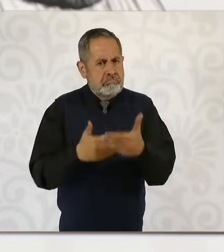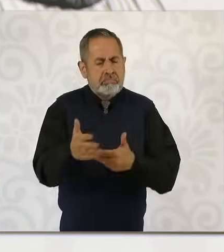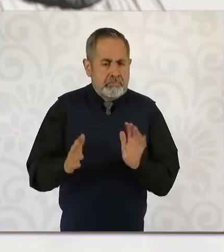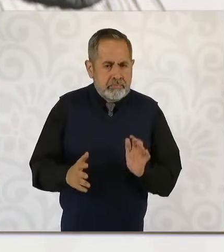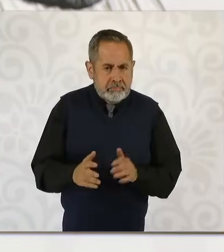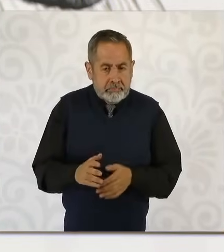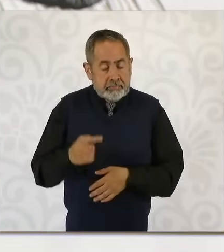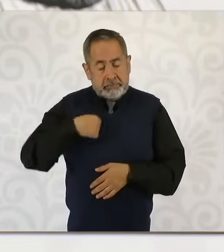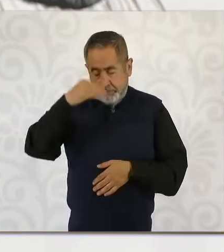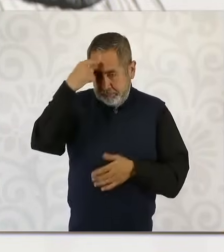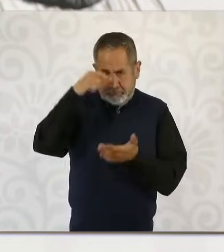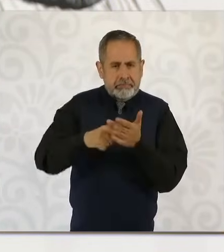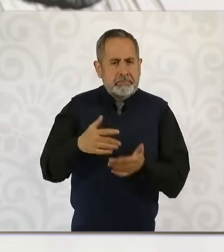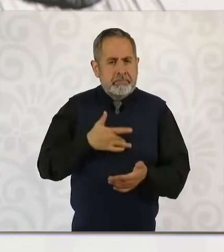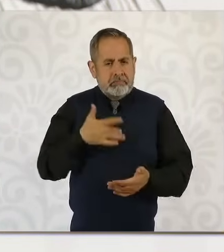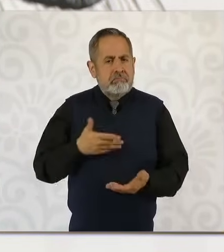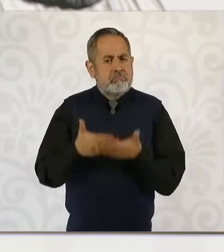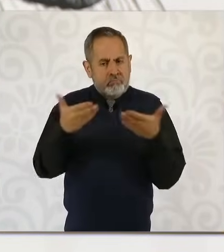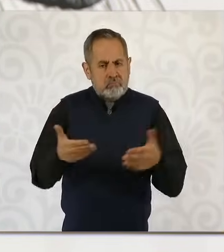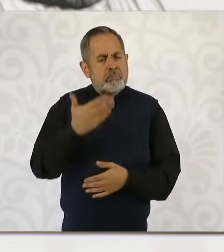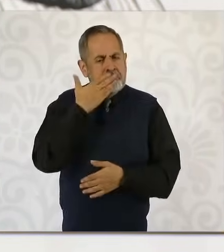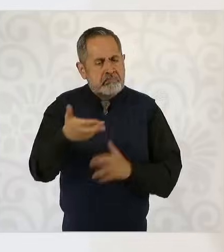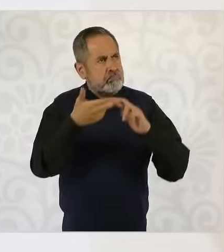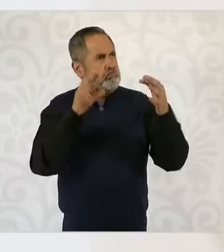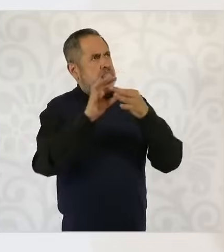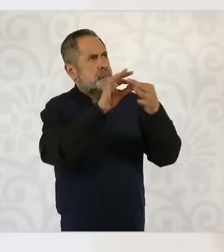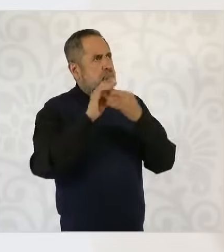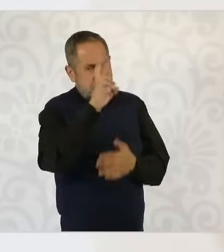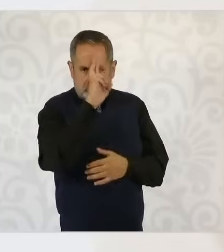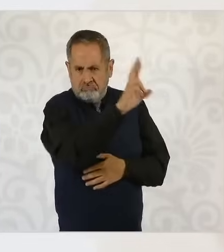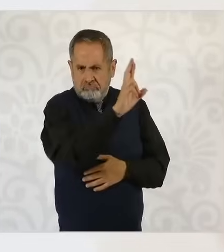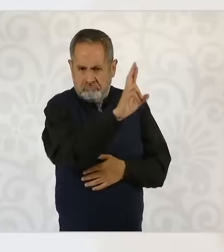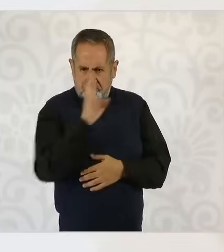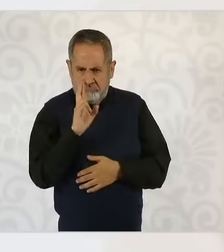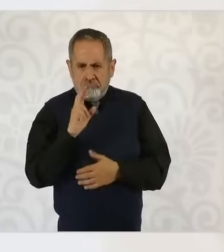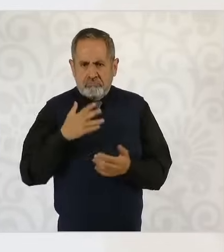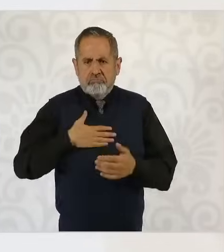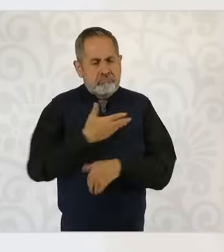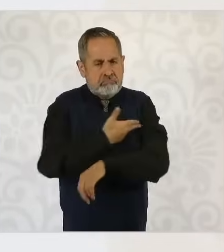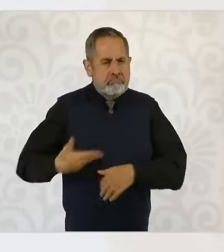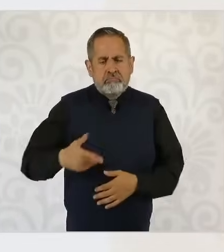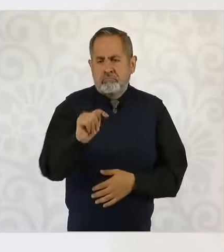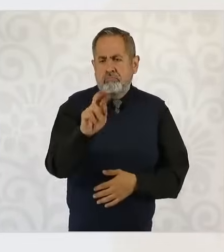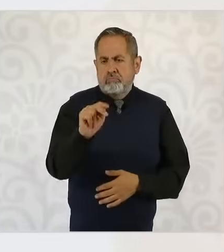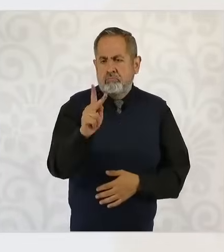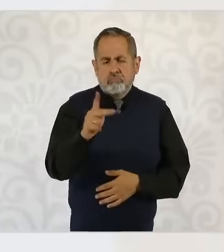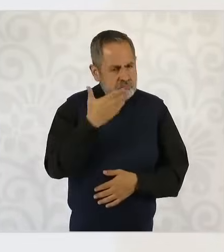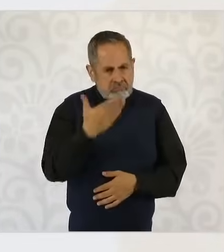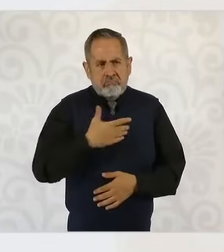que ahora hemos logrado una relación de respeto con el presidente Trump en muchos muchos temas